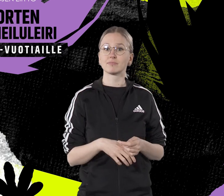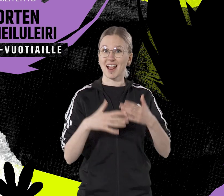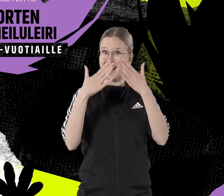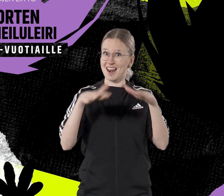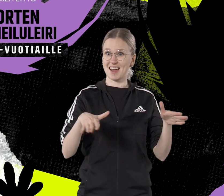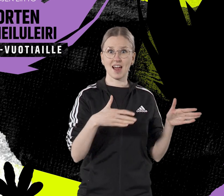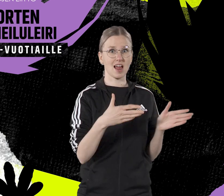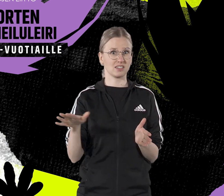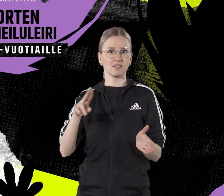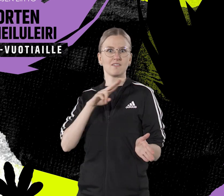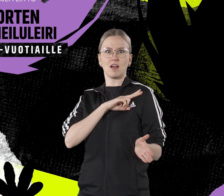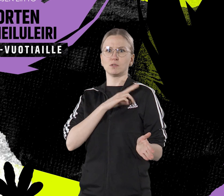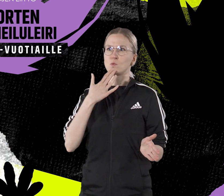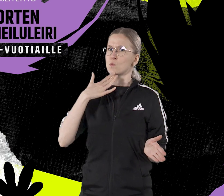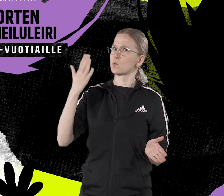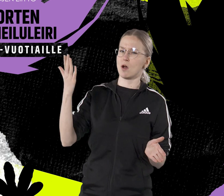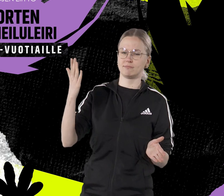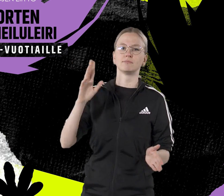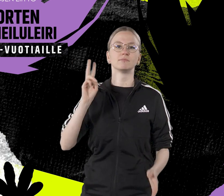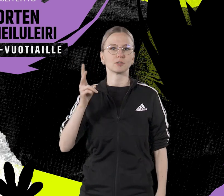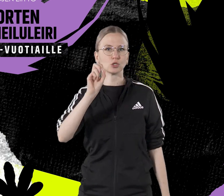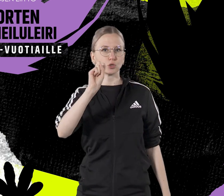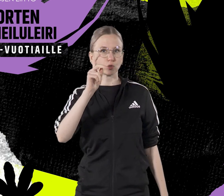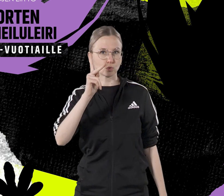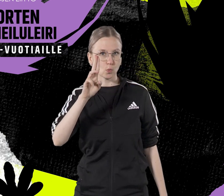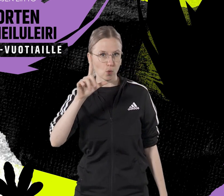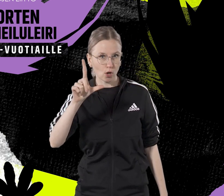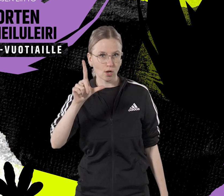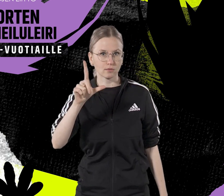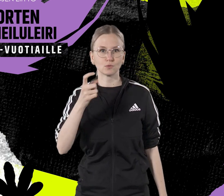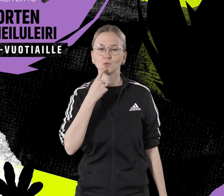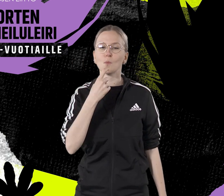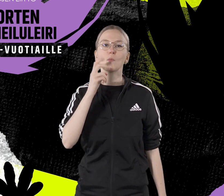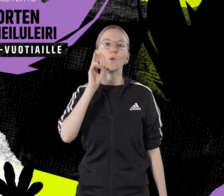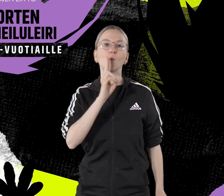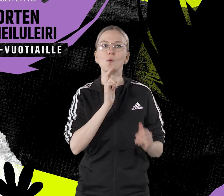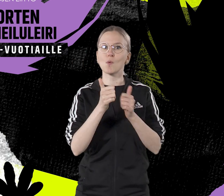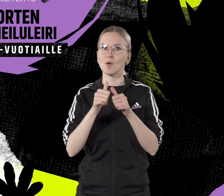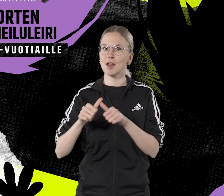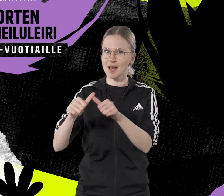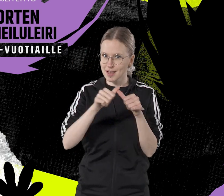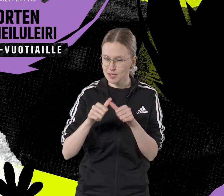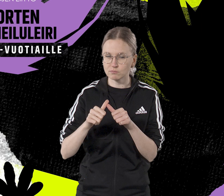Nuorten urheiluleirin pääjärjestäjänä on Suomen Kuurojen Urheiluliitto (SKUL).